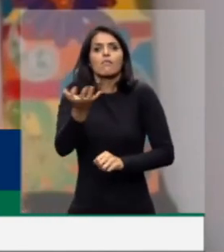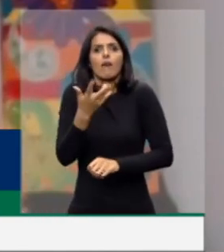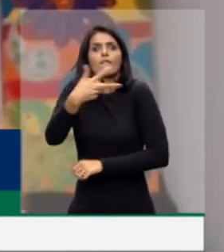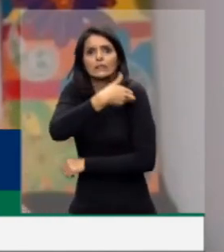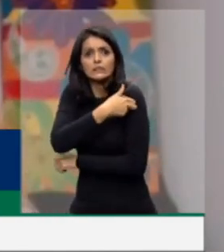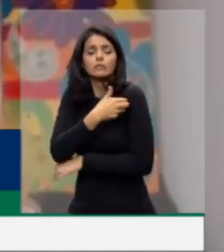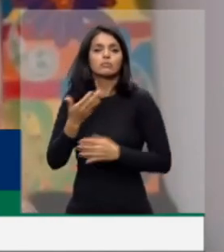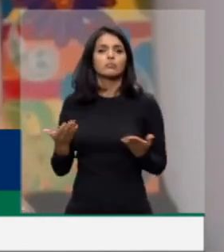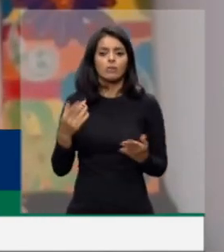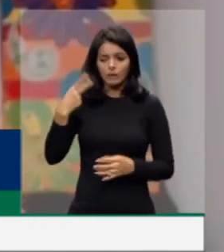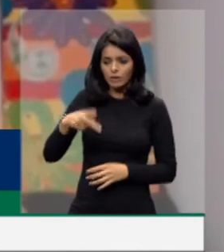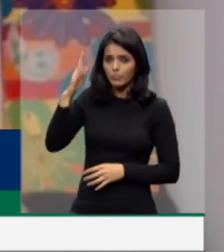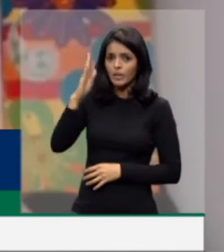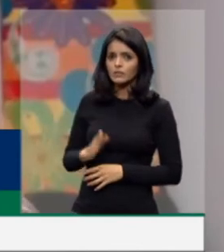TEMPO RECORDE TODO MUNDO QUER SE VACINAR, TODO MUNDO CORRE